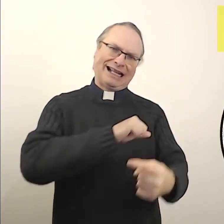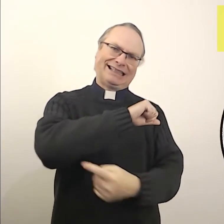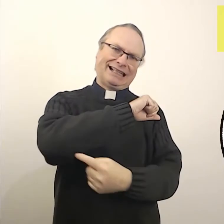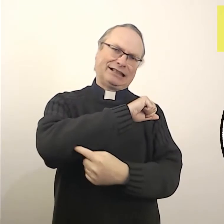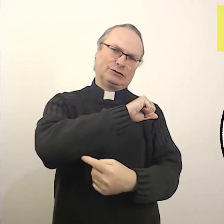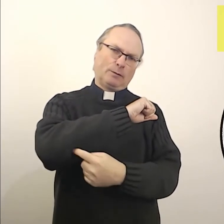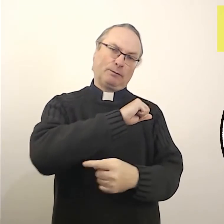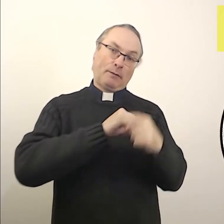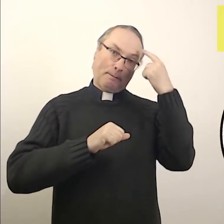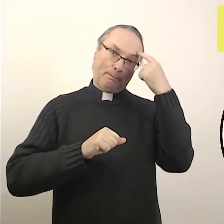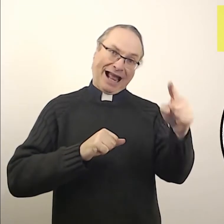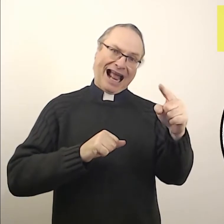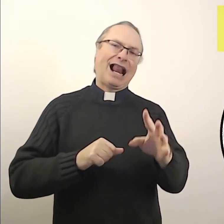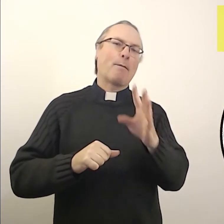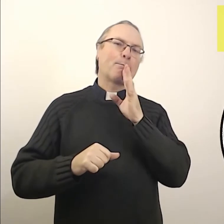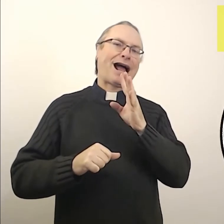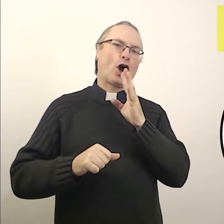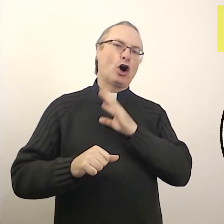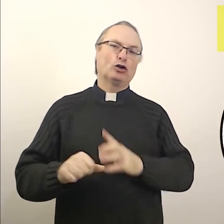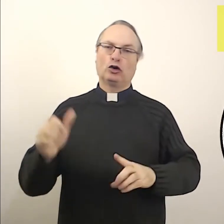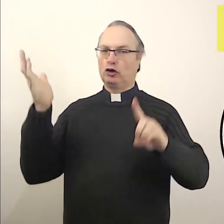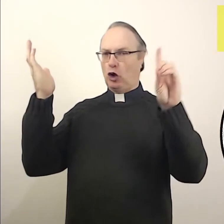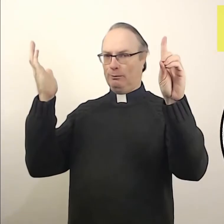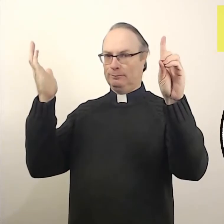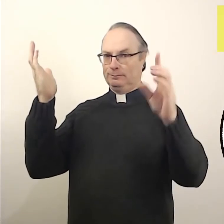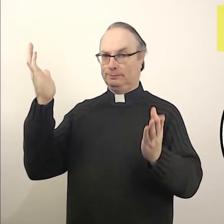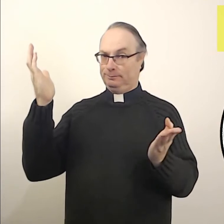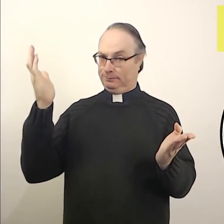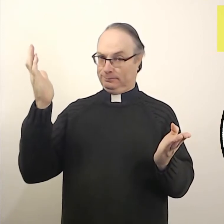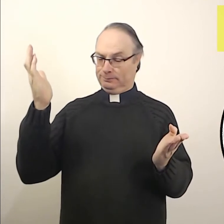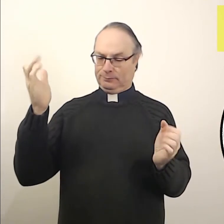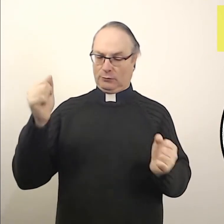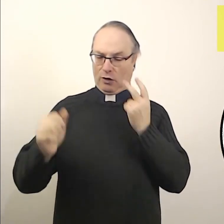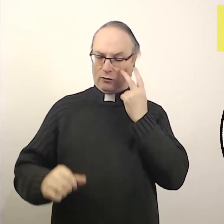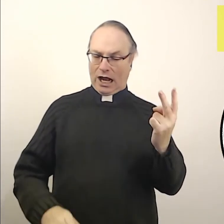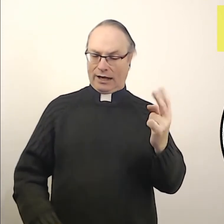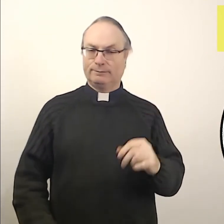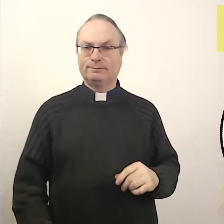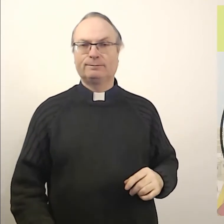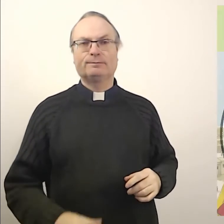de la tentation par la Parole de Dieu. On le voit.